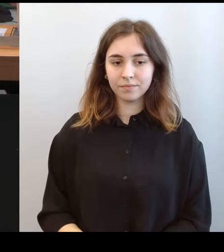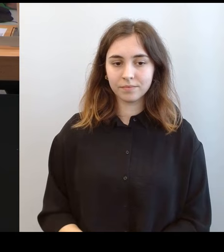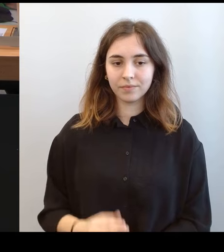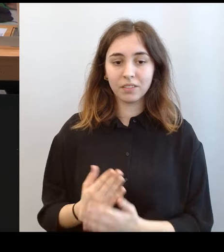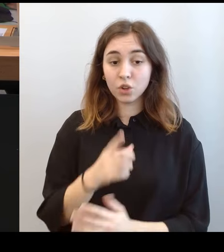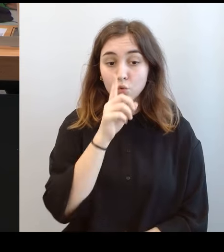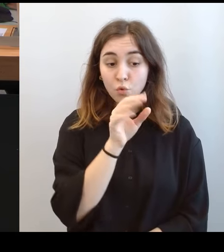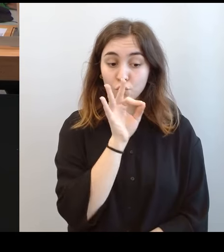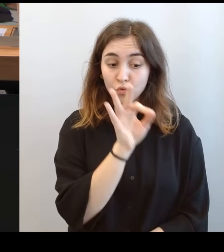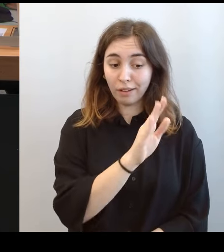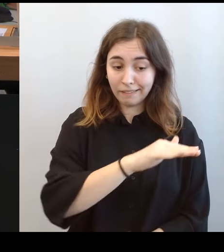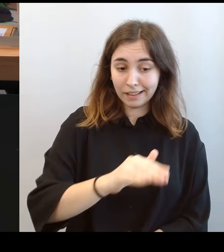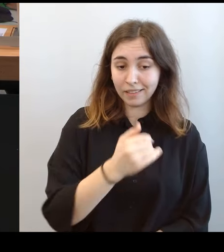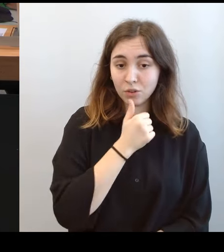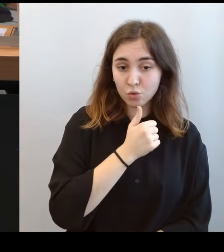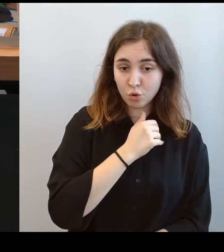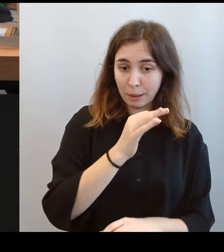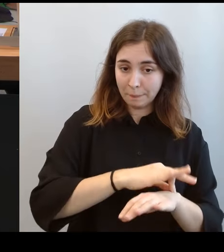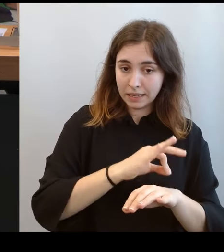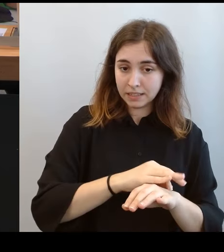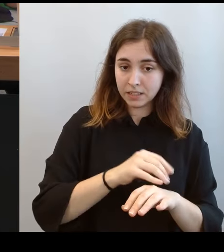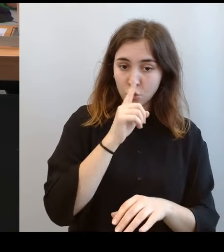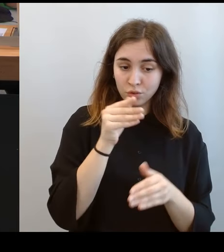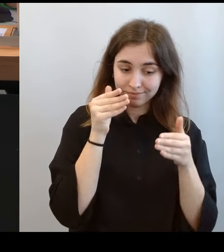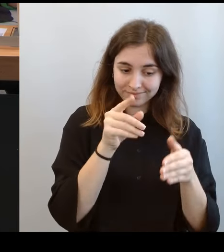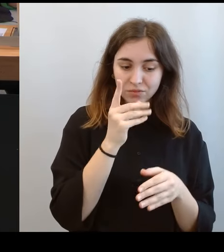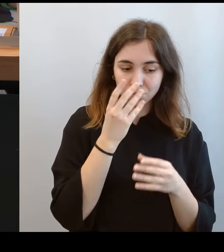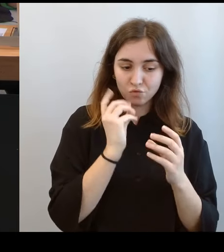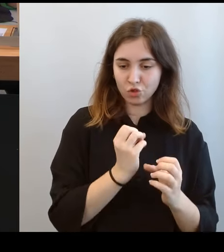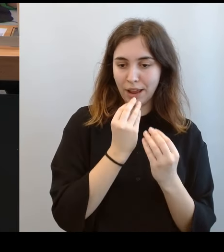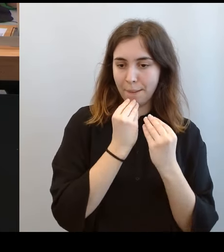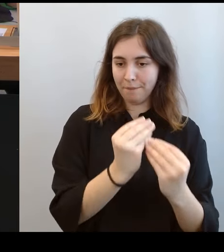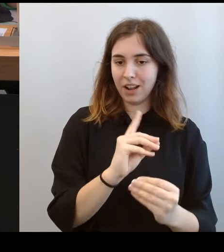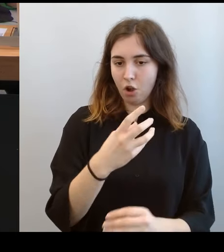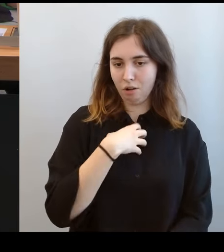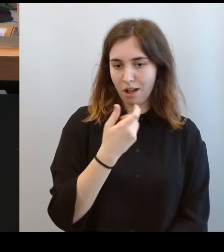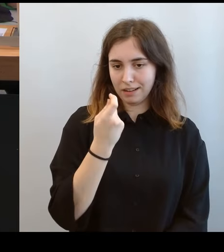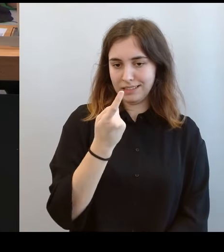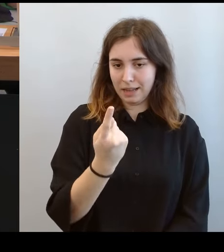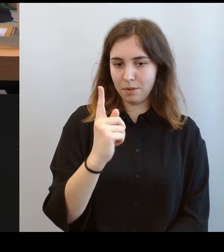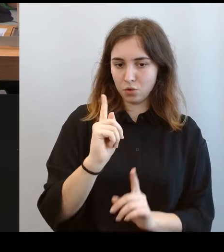Kosten durch die oben erwähnten zahlreichen Krankenkassen zeigt ja auch, dass es eine sinnvolle Ergänzung zu den